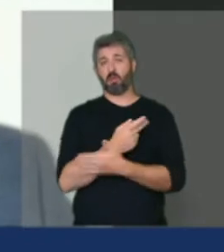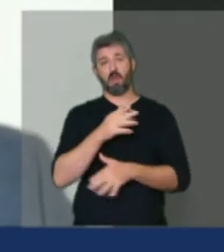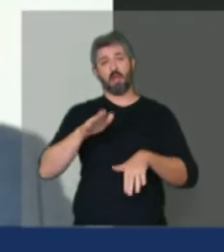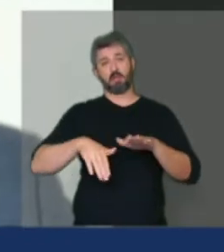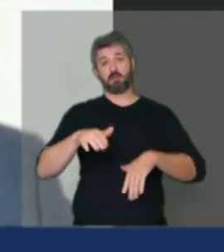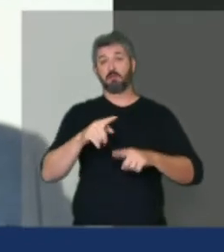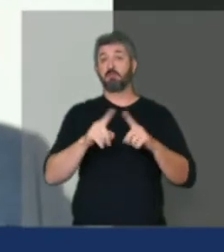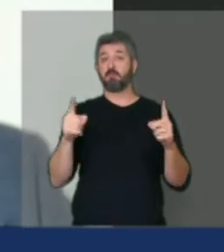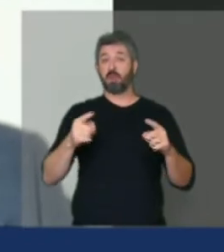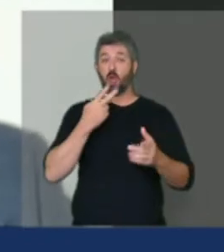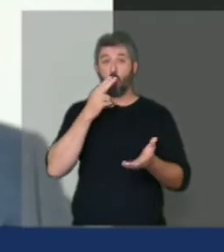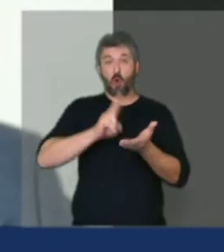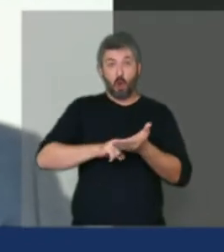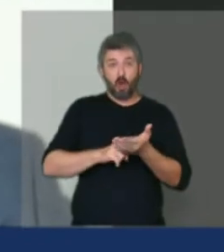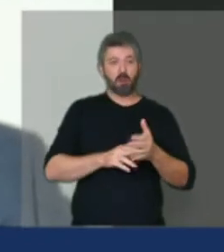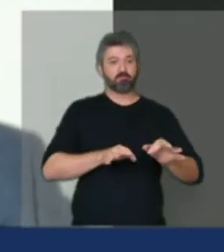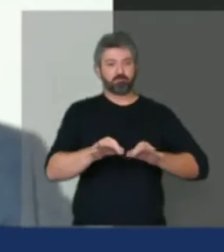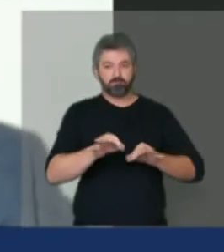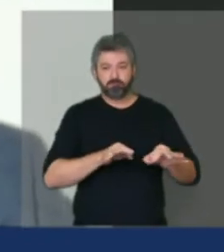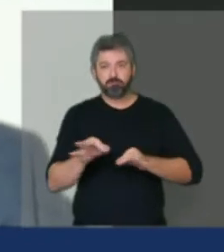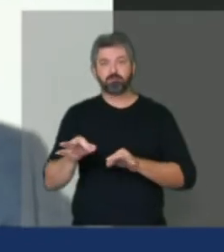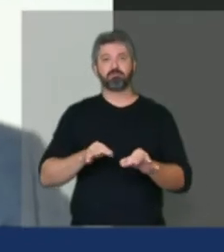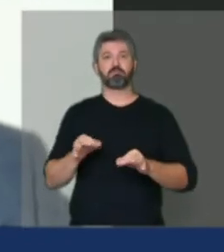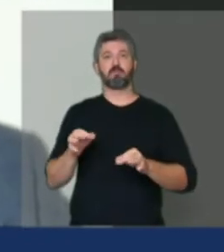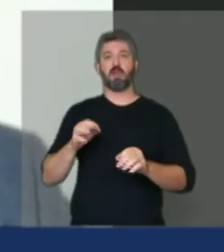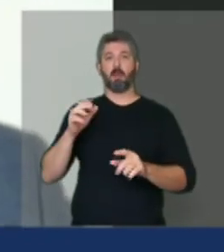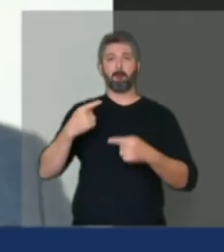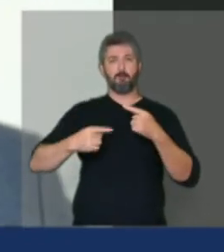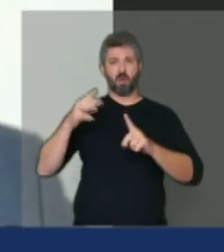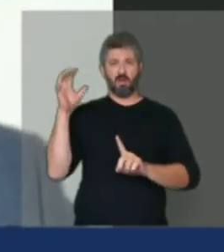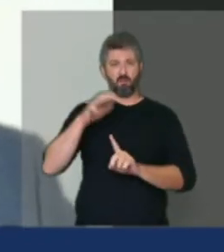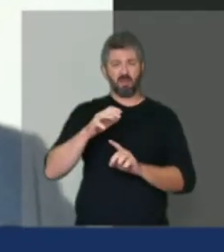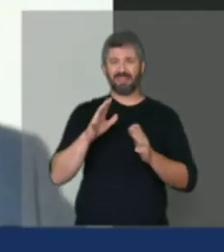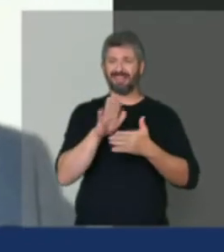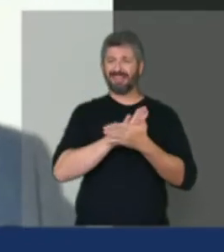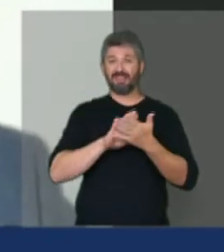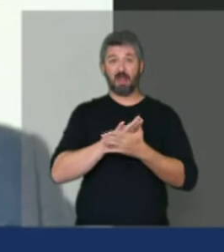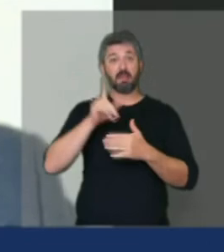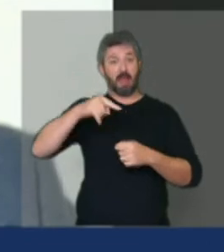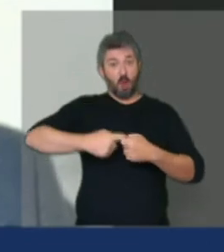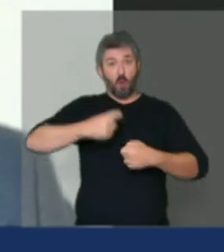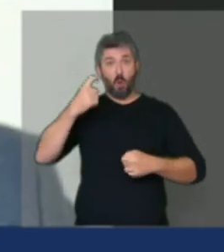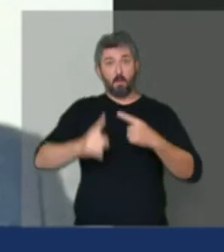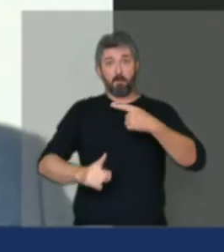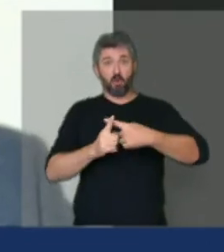SABE QUE OS CORREIOS BEM ORGANIZADOS SEM INTERFERÊNCIA POLÍTICA É UMA EMPRESA ALTAMENTE LUCRATIVA, FAZ PARTE DA HISTÓRIA DO BRASIL COM MAIS DE 100 ANOS, SERVIU O